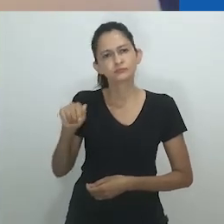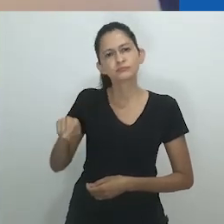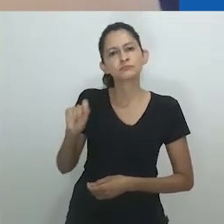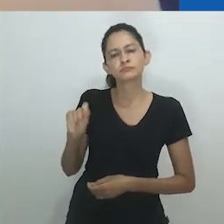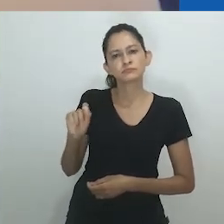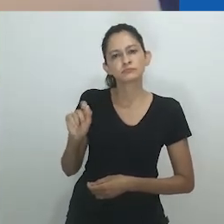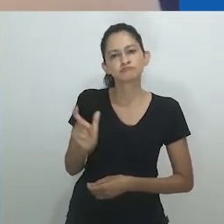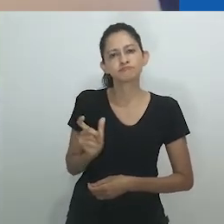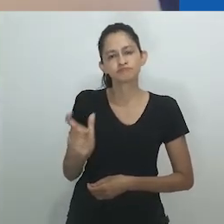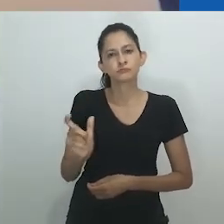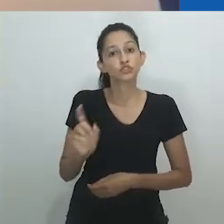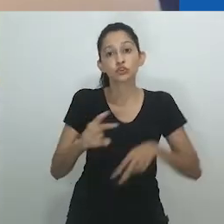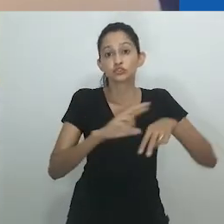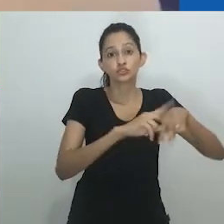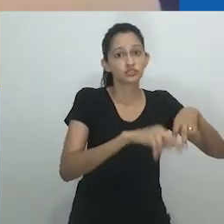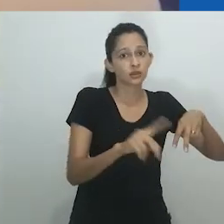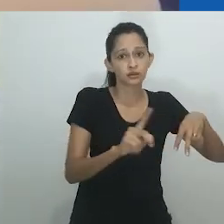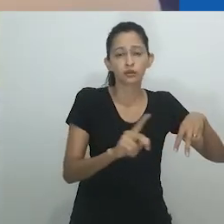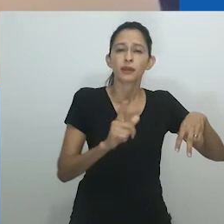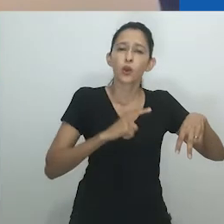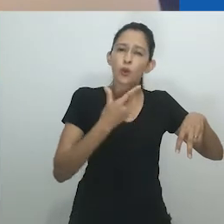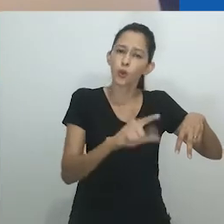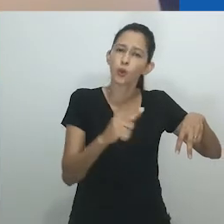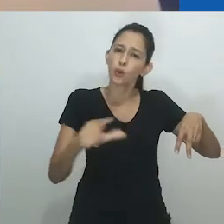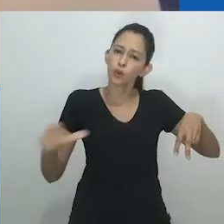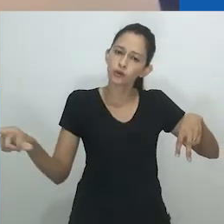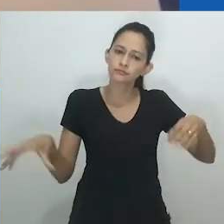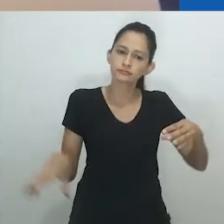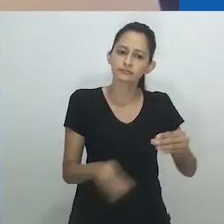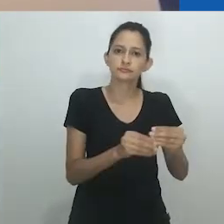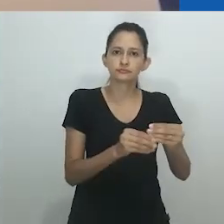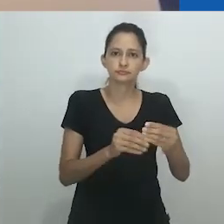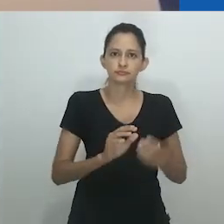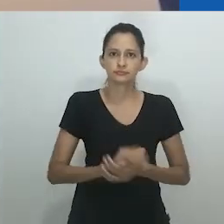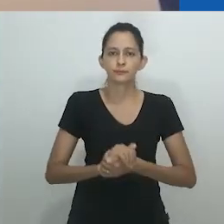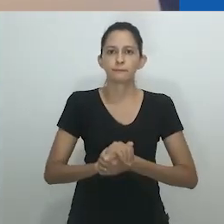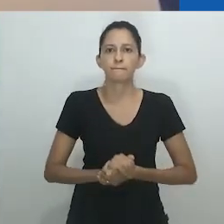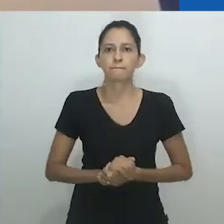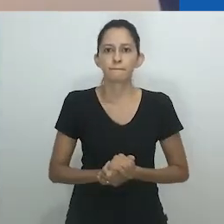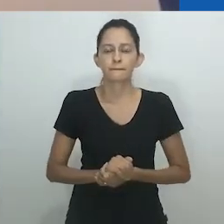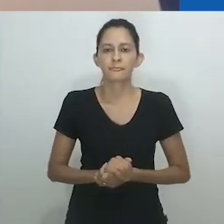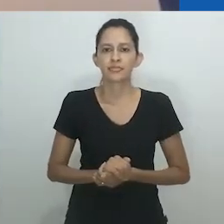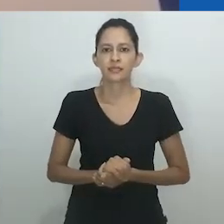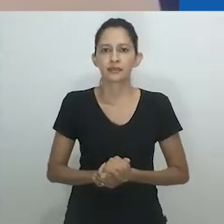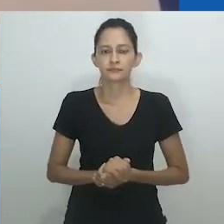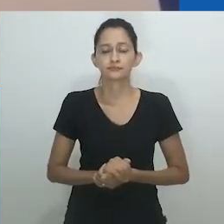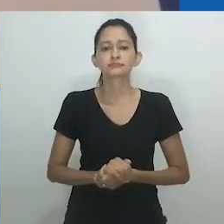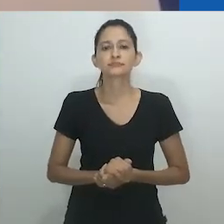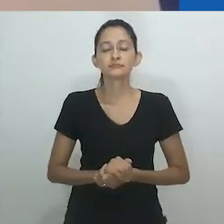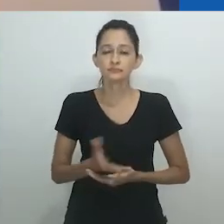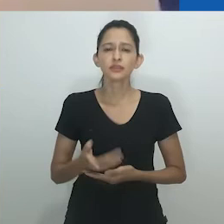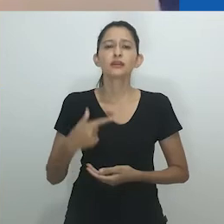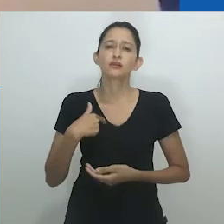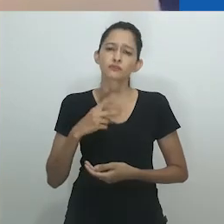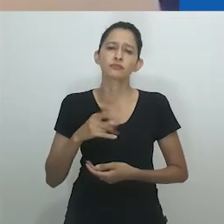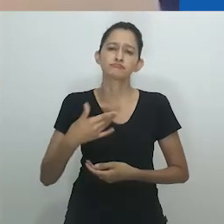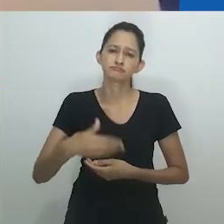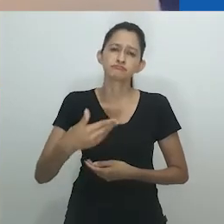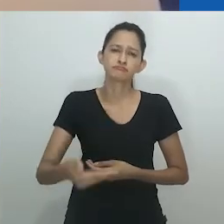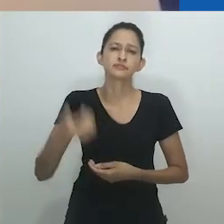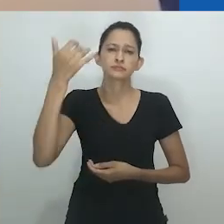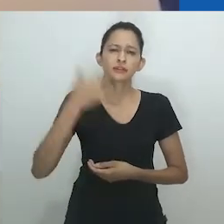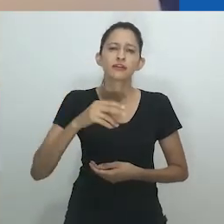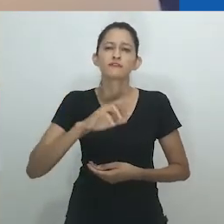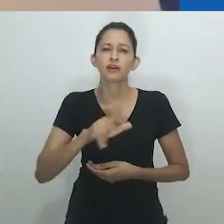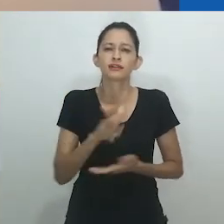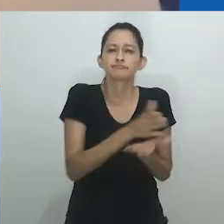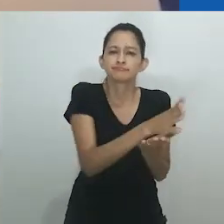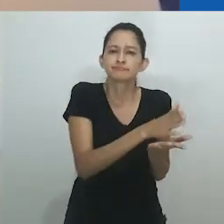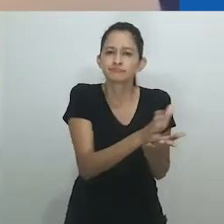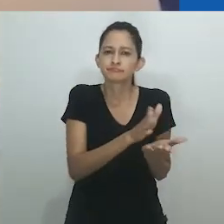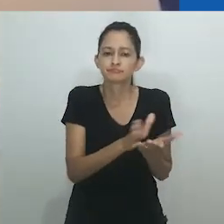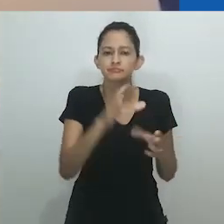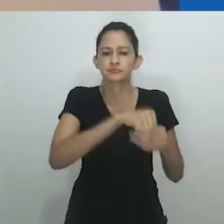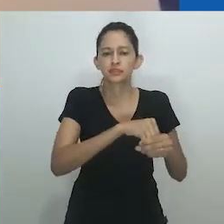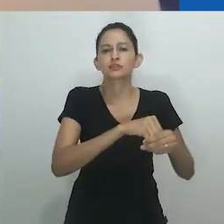Neste paper, utilizo o termo Unongayindoda para ilustrar como uma série de fatores, incluindo linguagem, caráter, visibilidade,